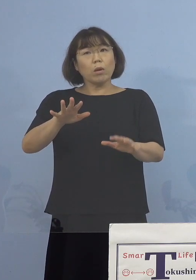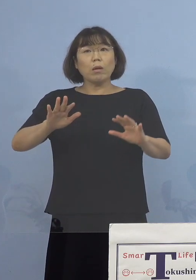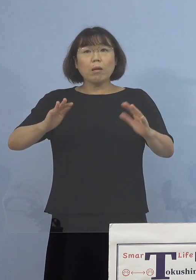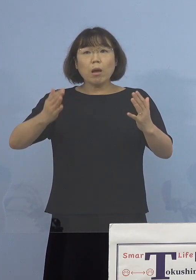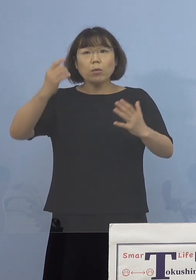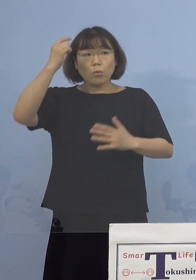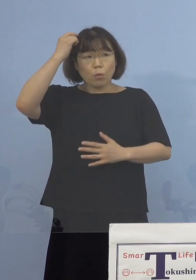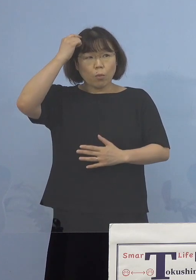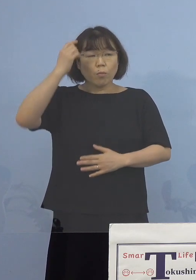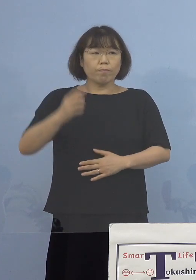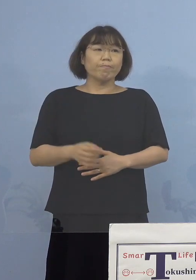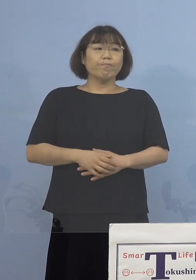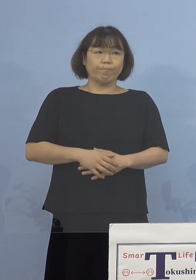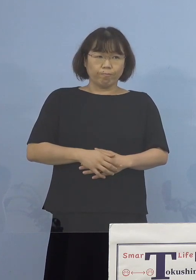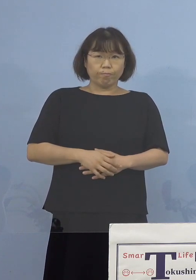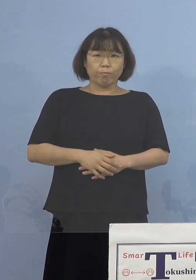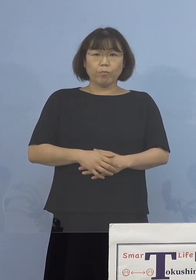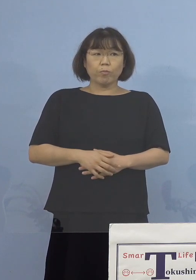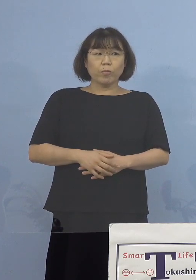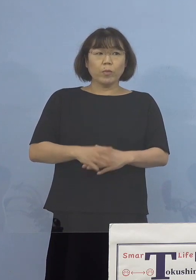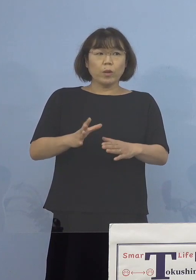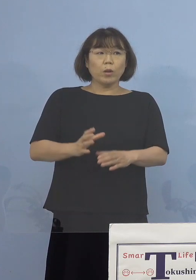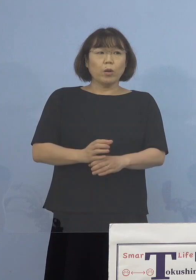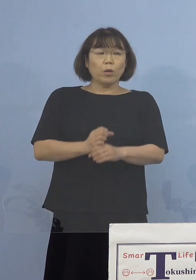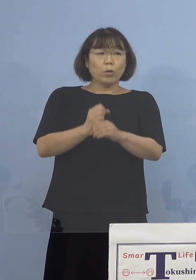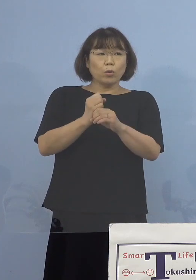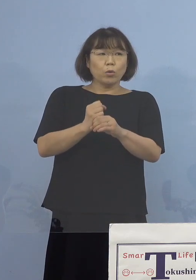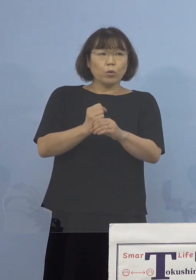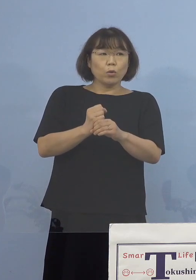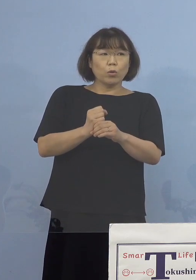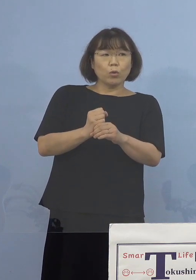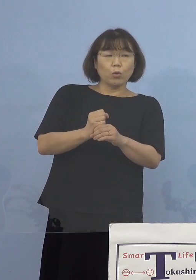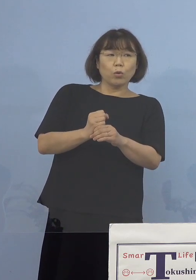（徳島新聞社） つまり、いわゆるウォークインの救急の対応は